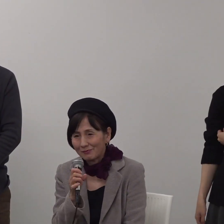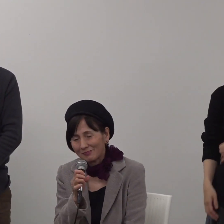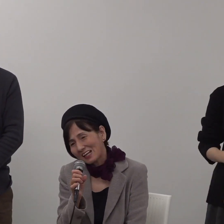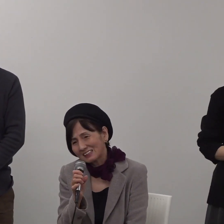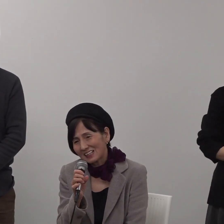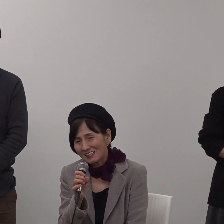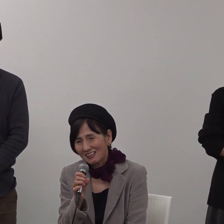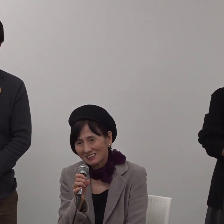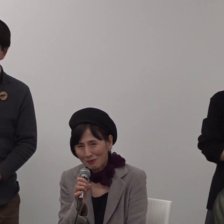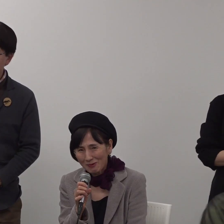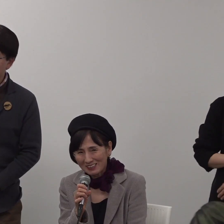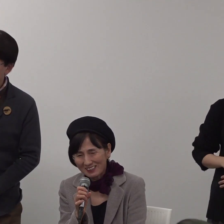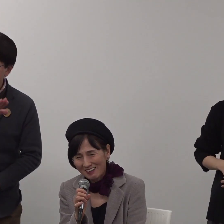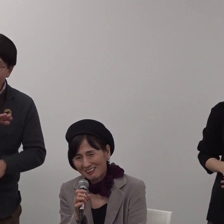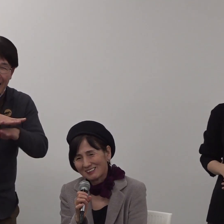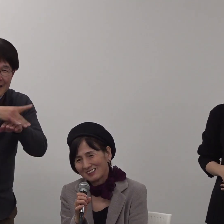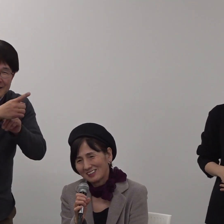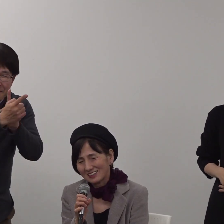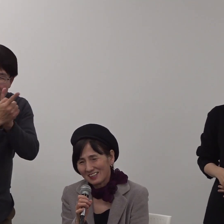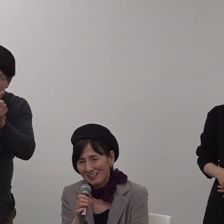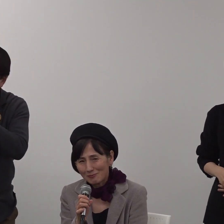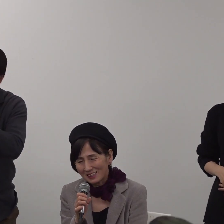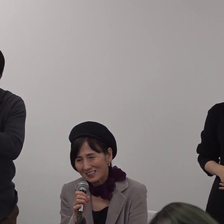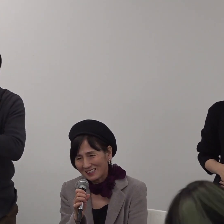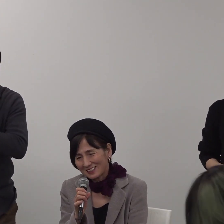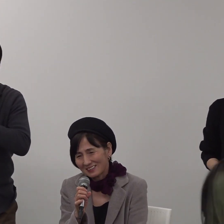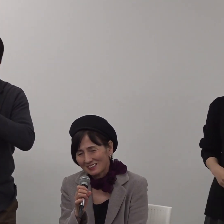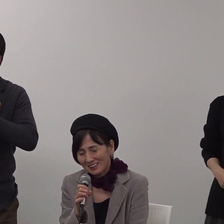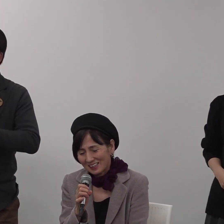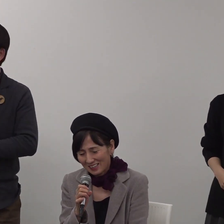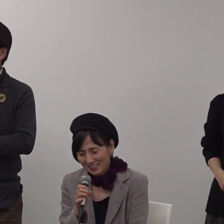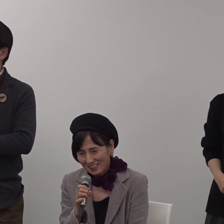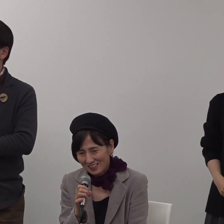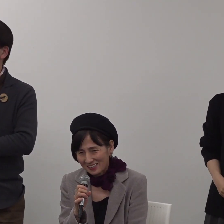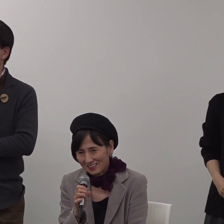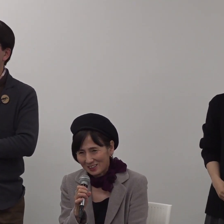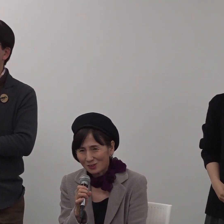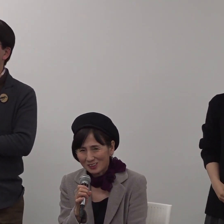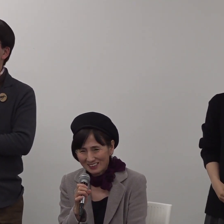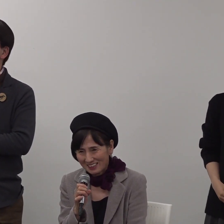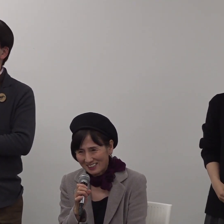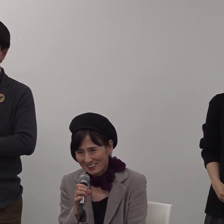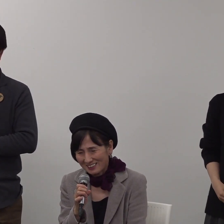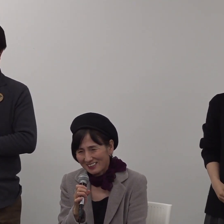セア）皆さん初めましてセア・まりです 日本人です